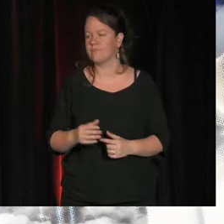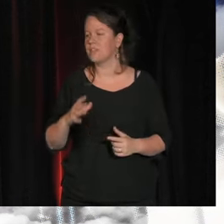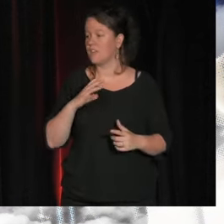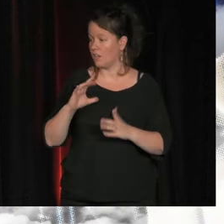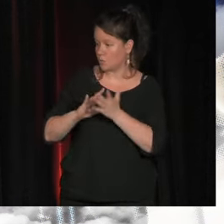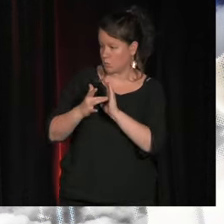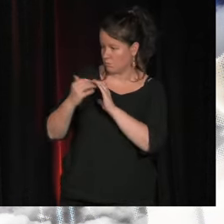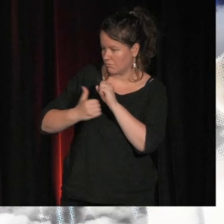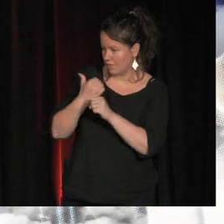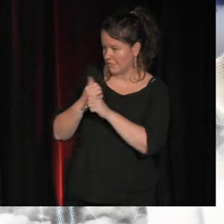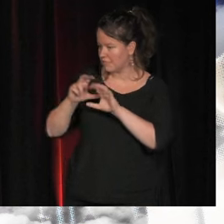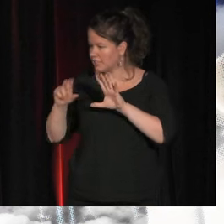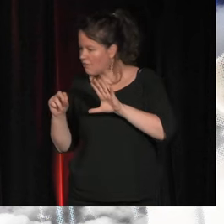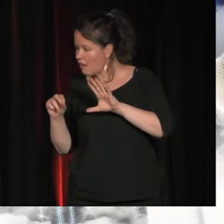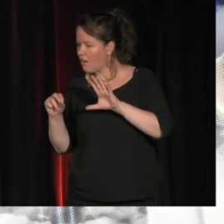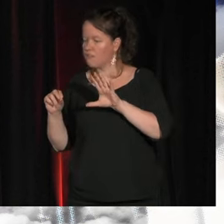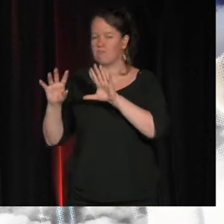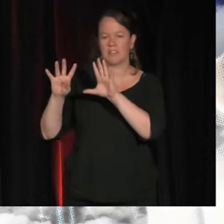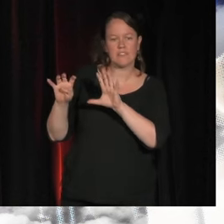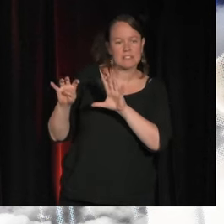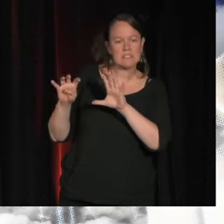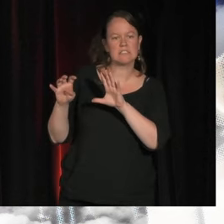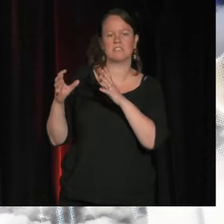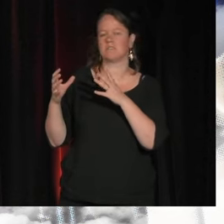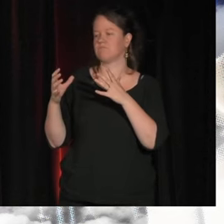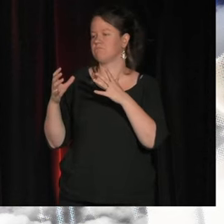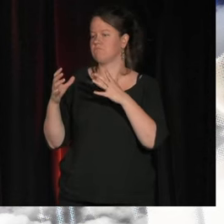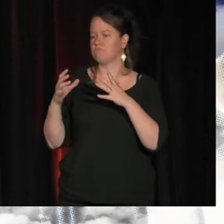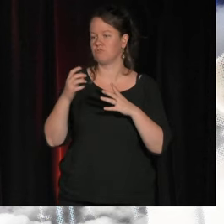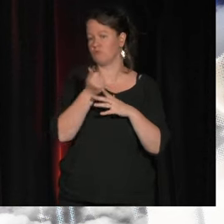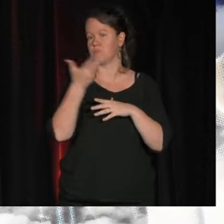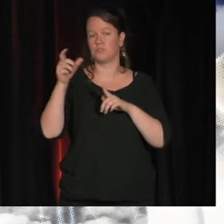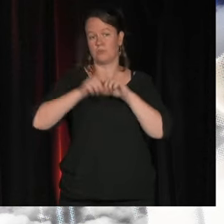90 qui ont pris leur retraite. Chris Metzen est parti, Morhaime est parti, les autres se sont fait virer parce que c'était des connards.